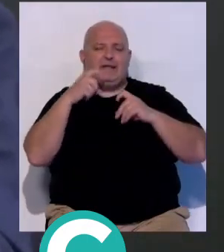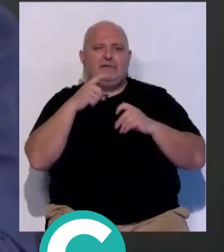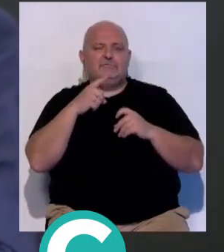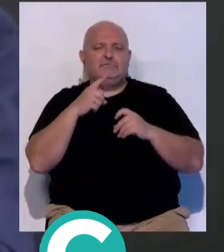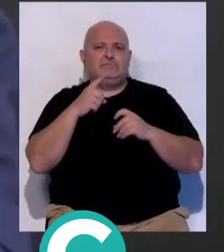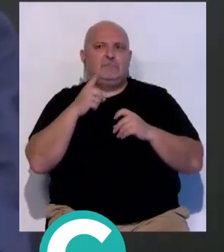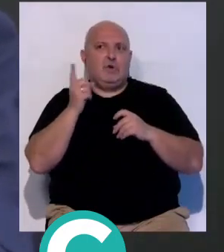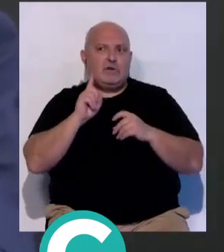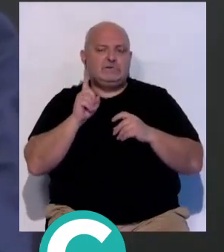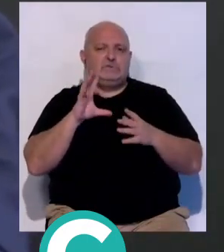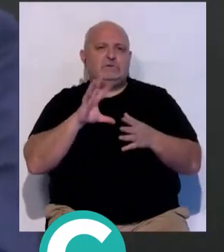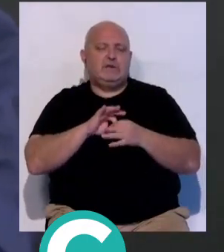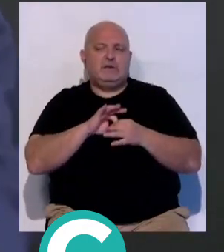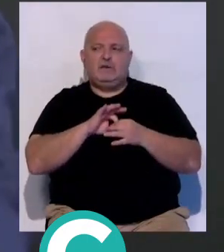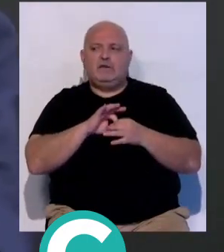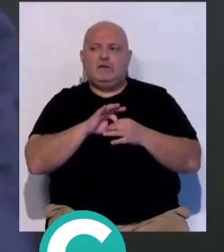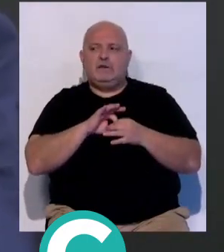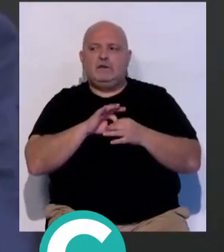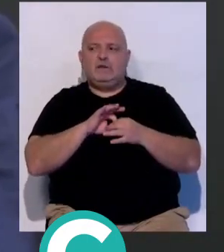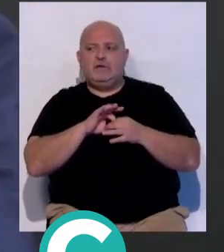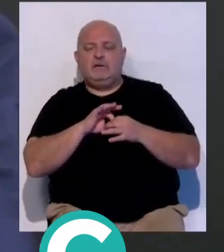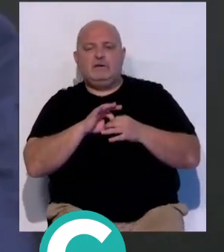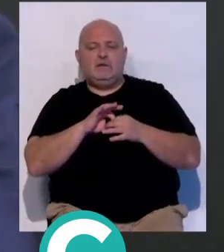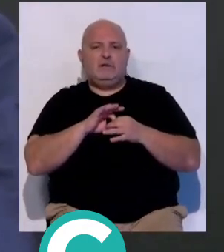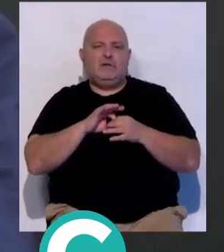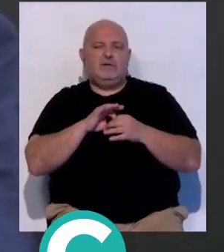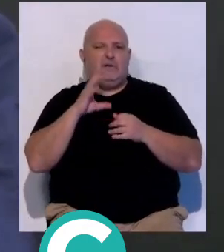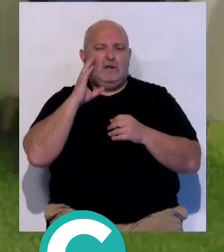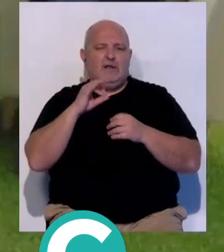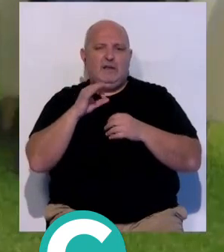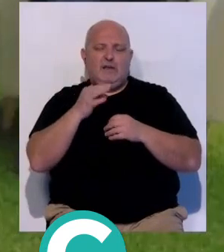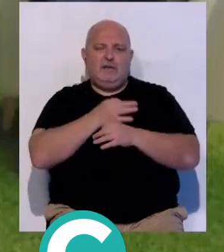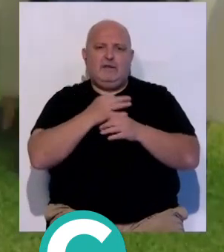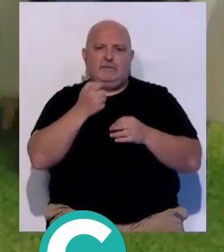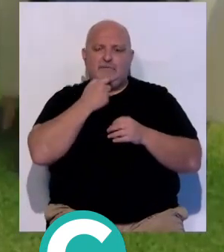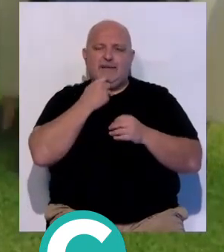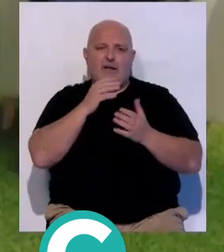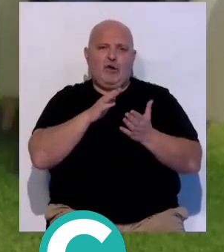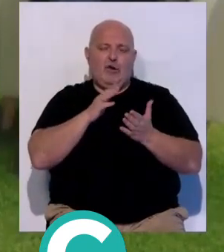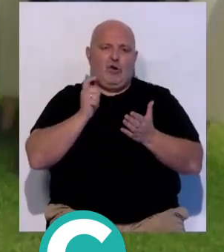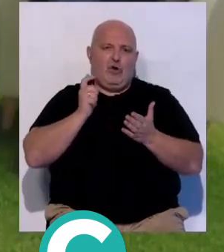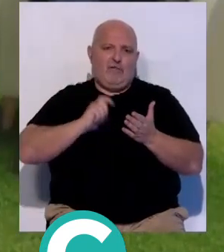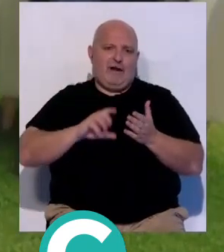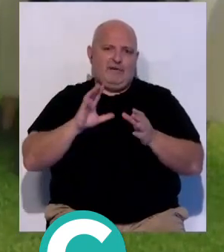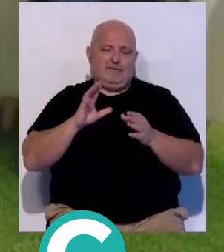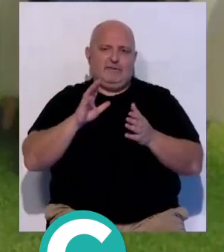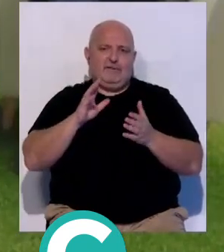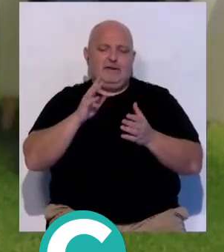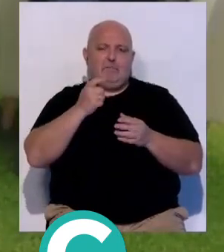no sé si ha sido así se dijo más acertado pitar que cobrar evidentemente analizando la palabra